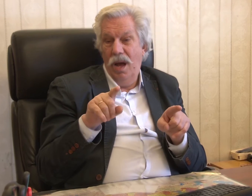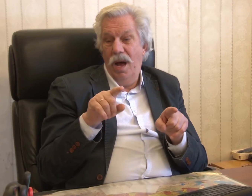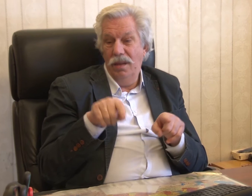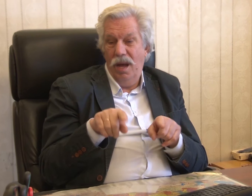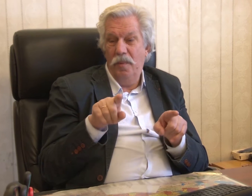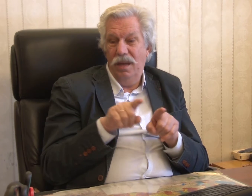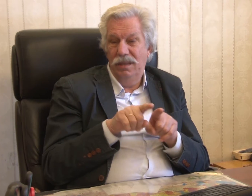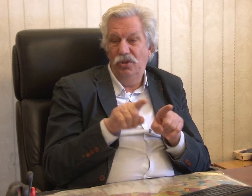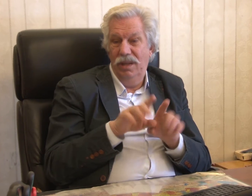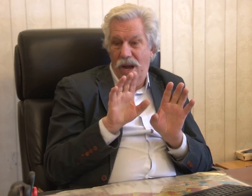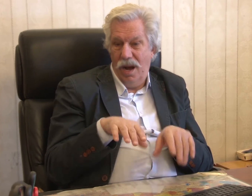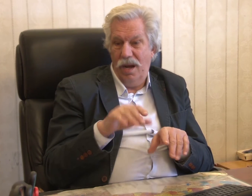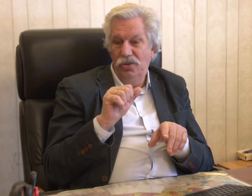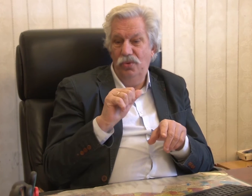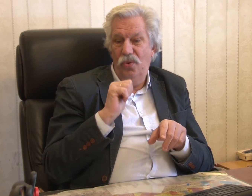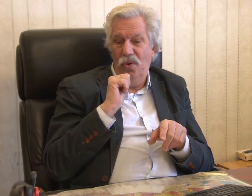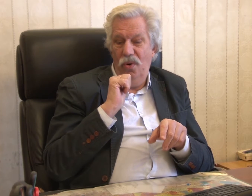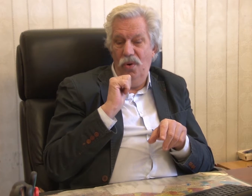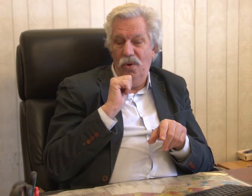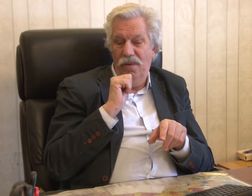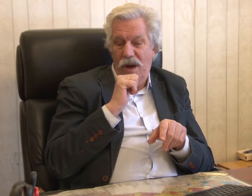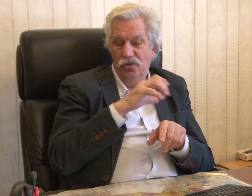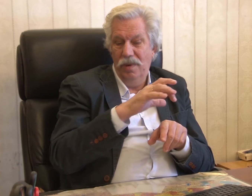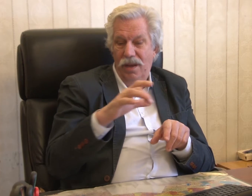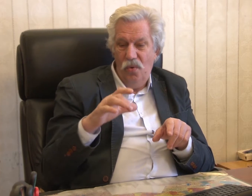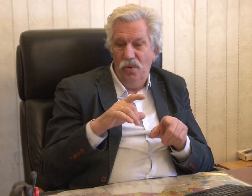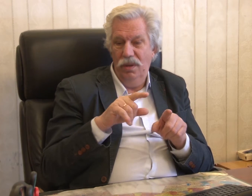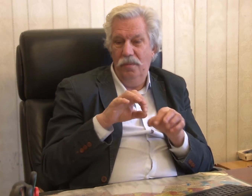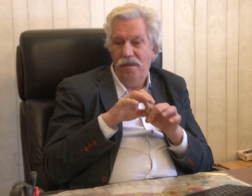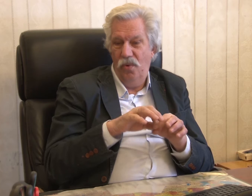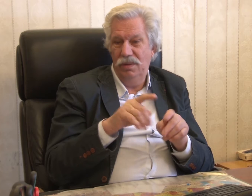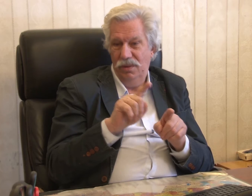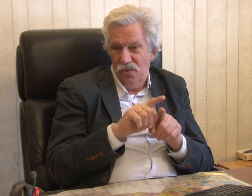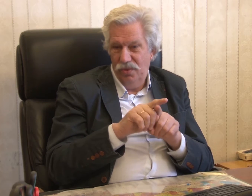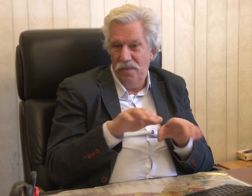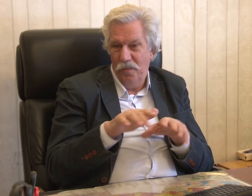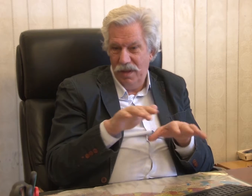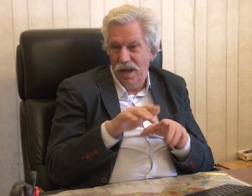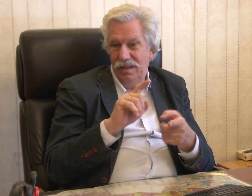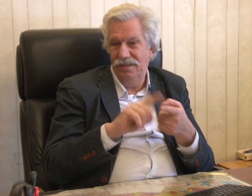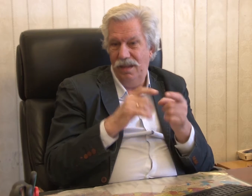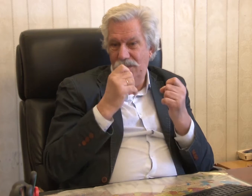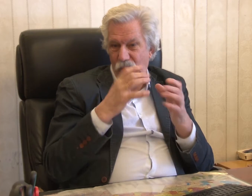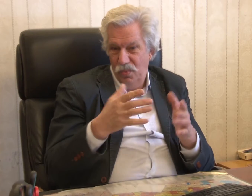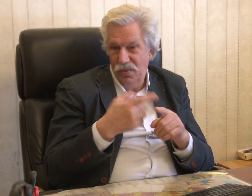Там ведется такая же работа, в каждом регионе проводятся мероприятия, связанные с культурой,